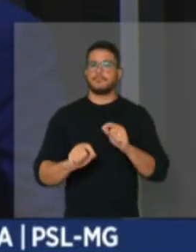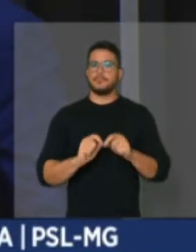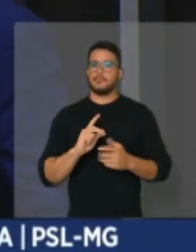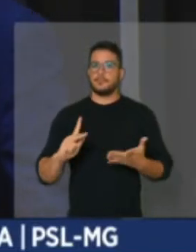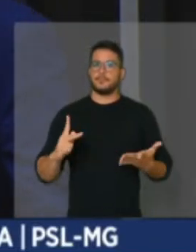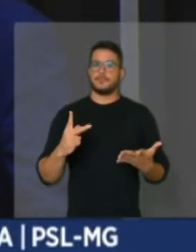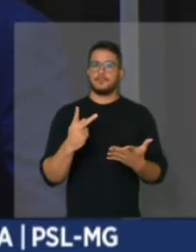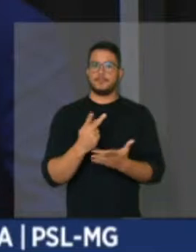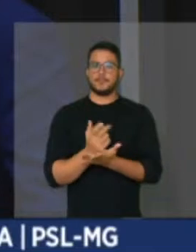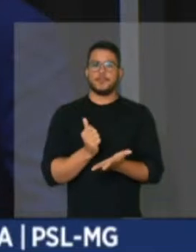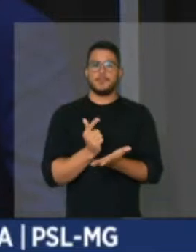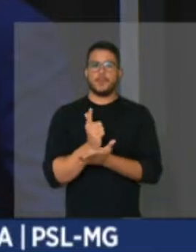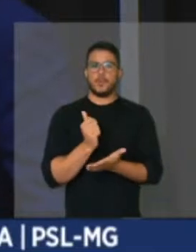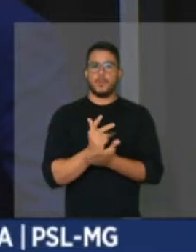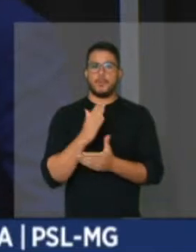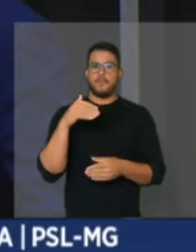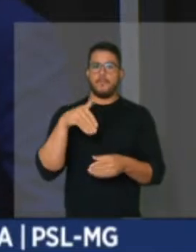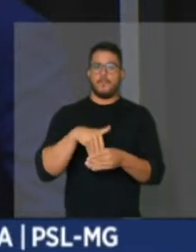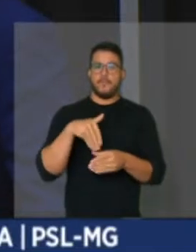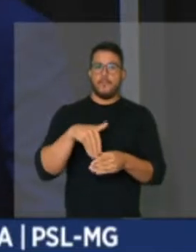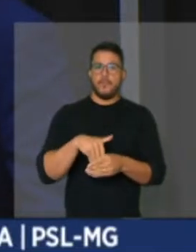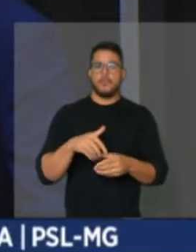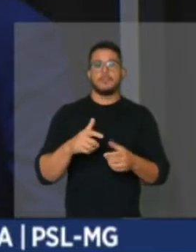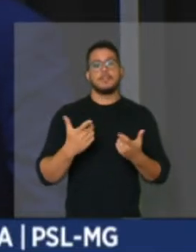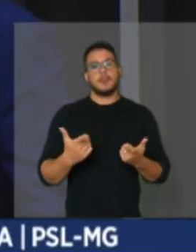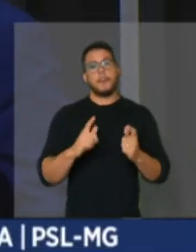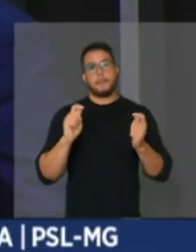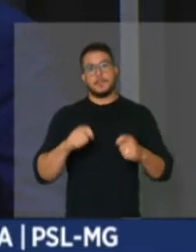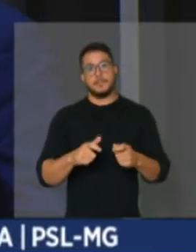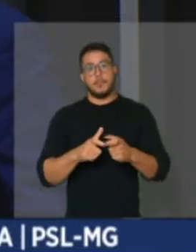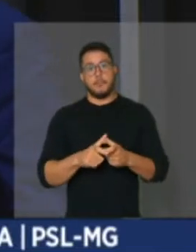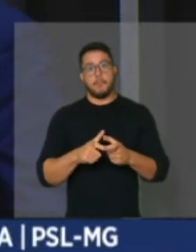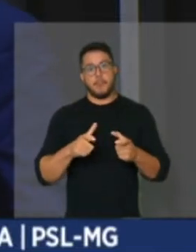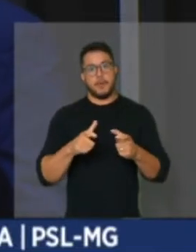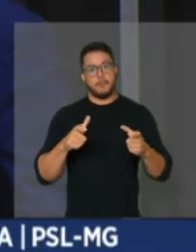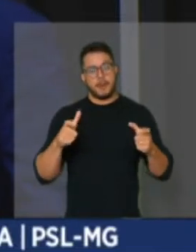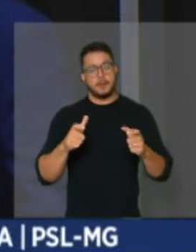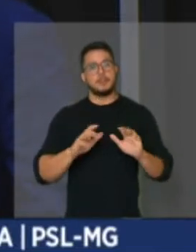ENTÃO TEMOS QUE DEIXAR AÍ O DINHEIRO REALMENTE NOS MUNICÍ PIOS. MUNICÍPIOS ESTES QUE TÊM PASSADO UMA GRANDE